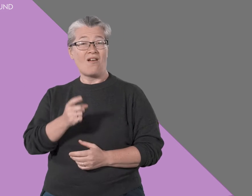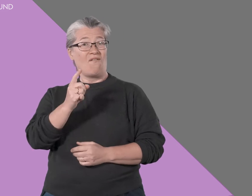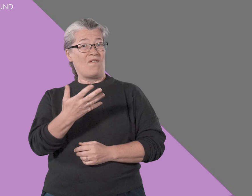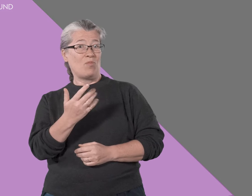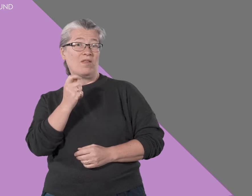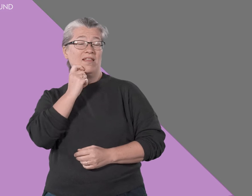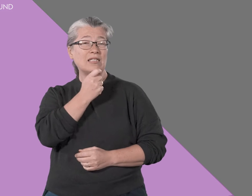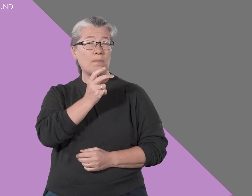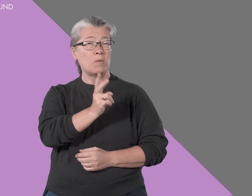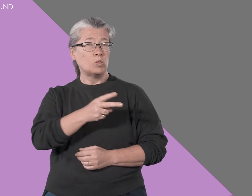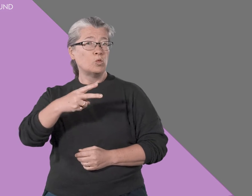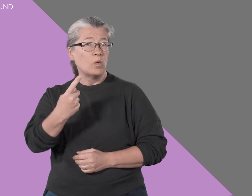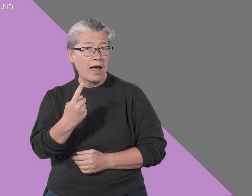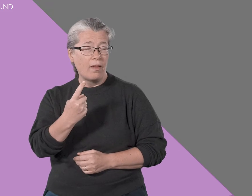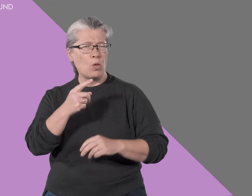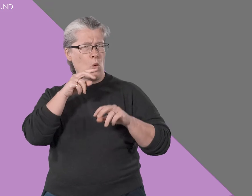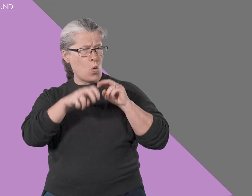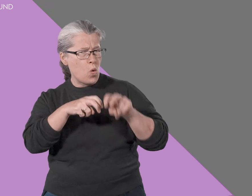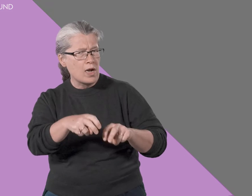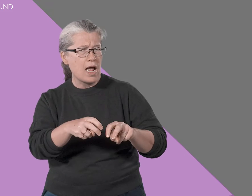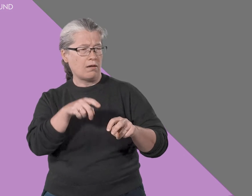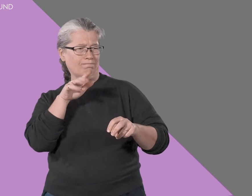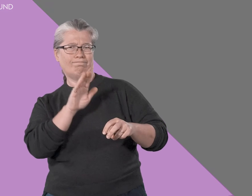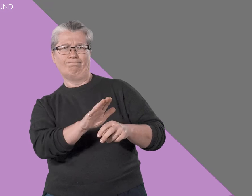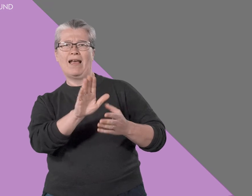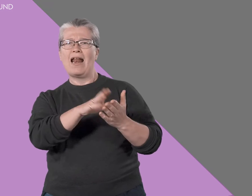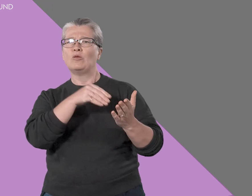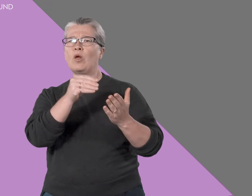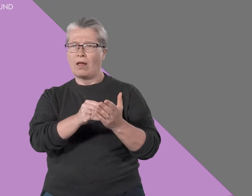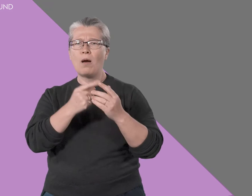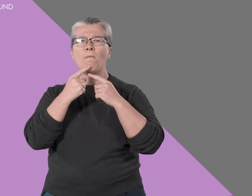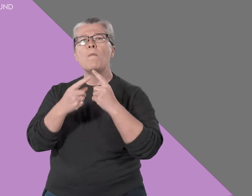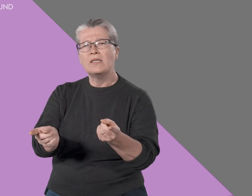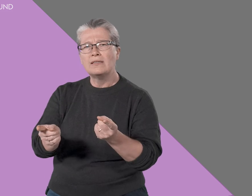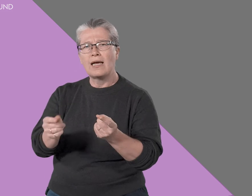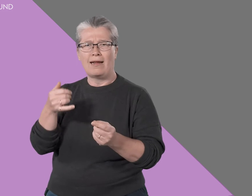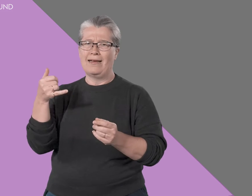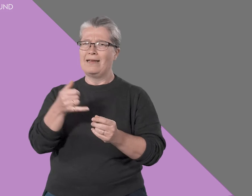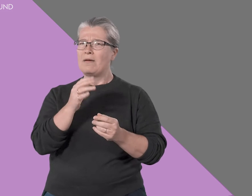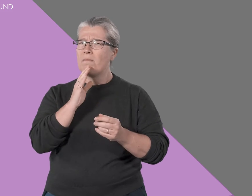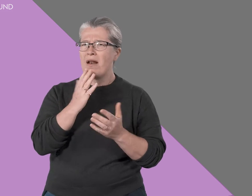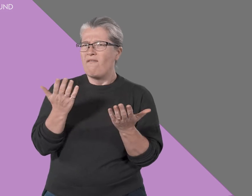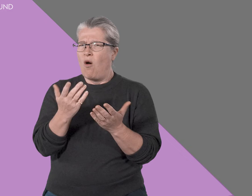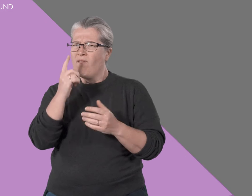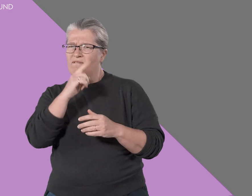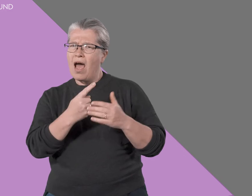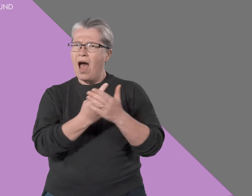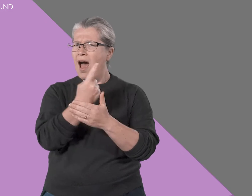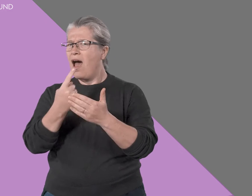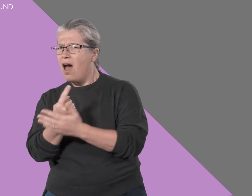Den 15 december 2021 publicerades resultatet av en utredning om orättvisor -